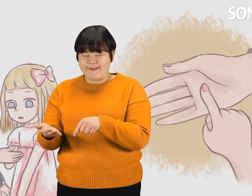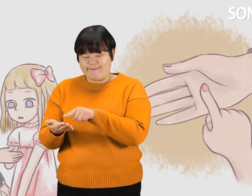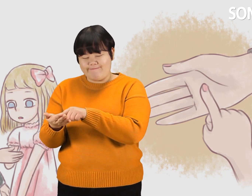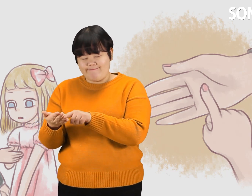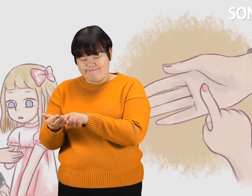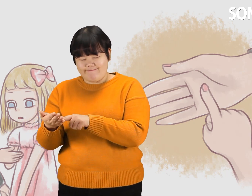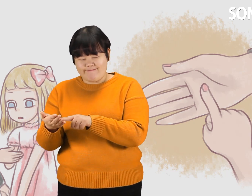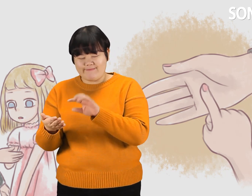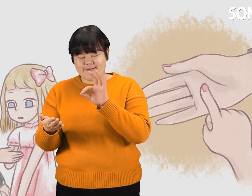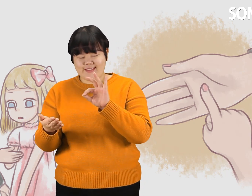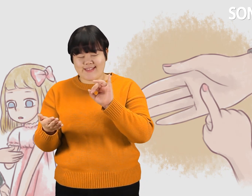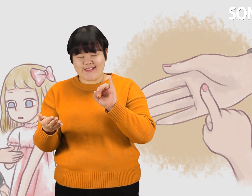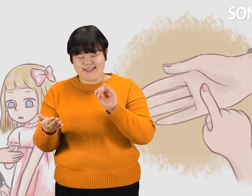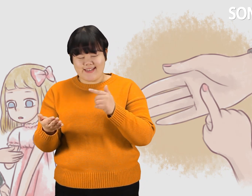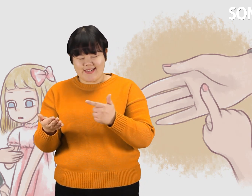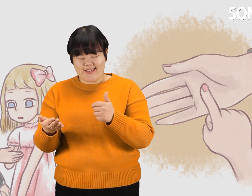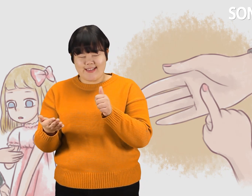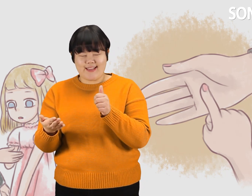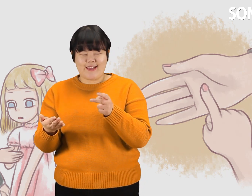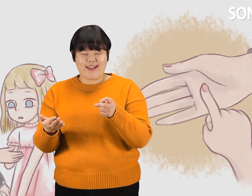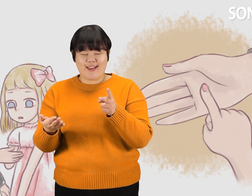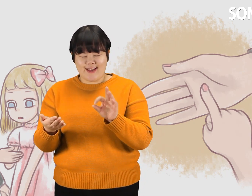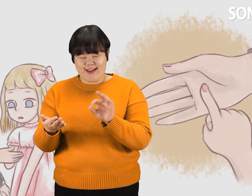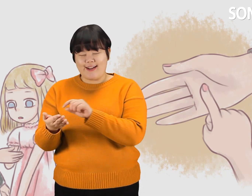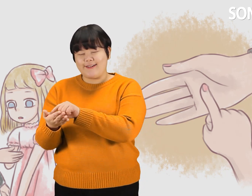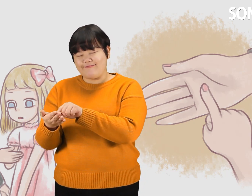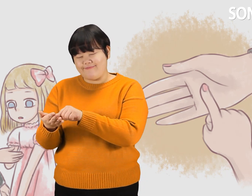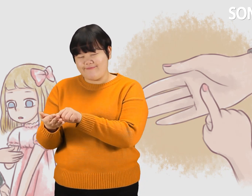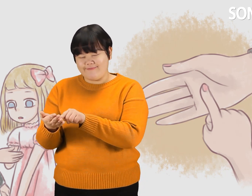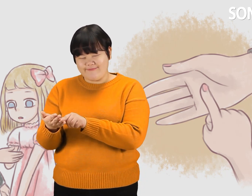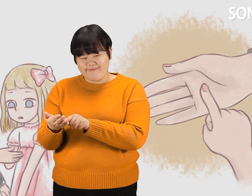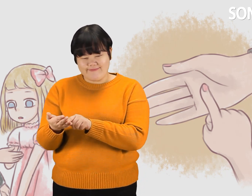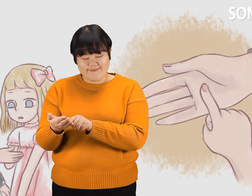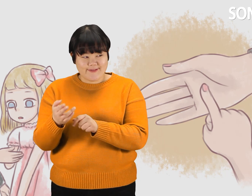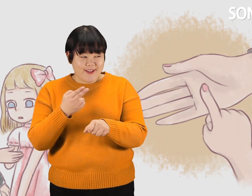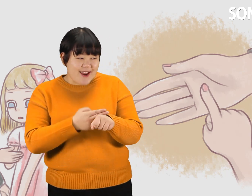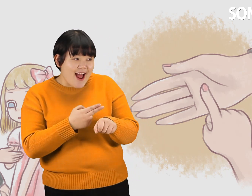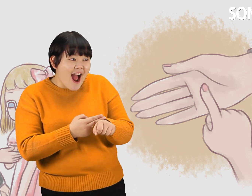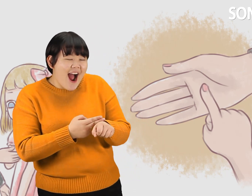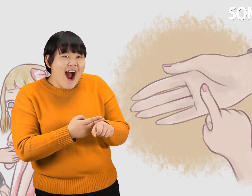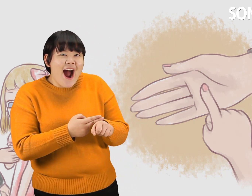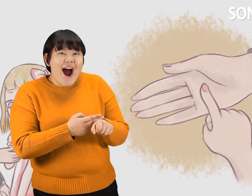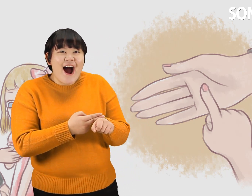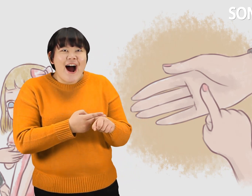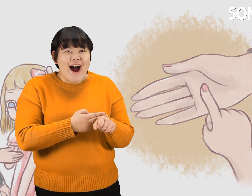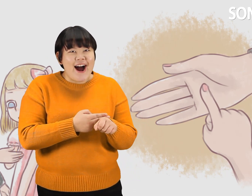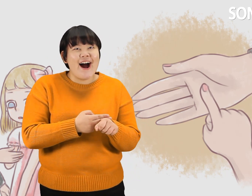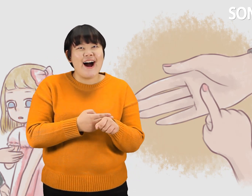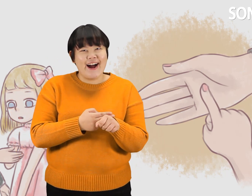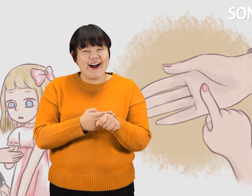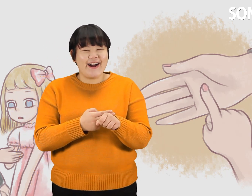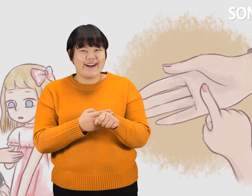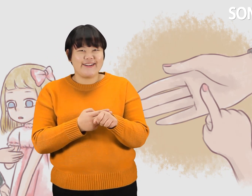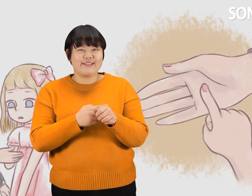ヘレンはサリバン先生の指導を受けながら少しずつ言葉を学んで行きました。